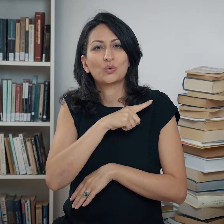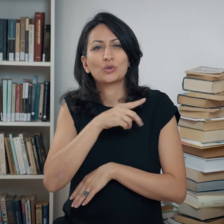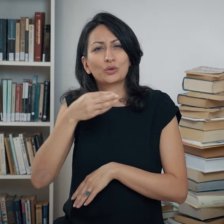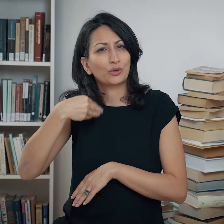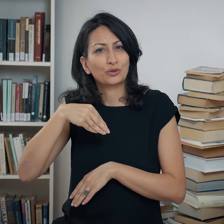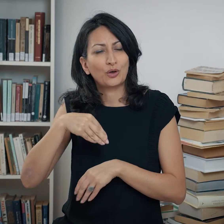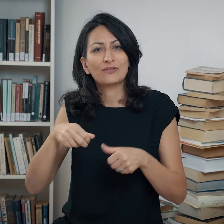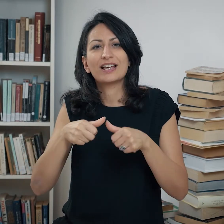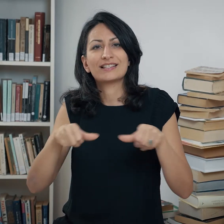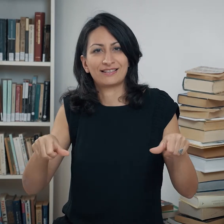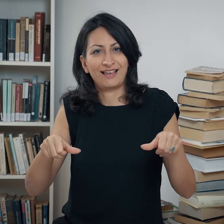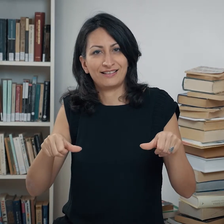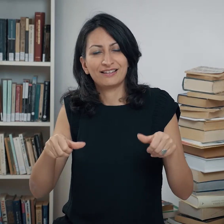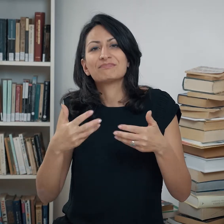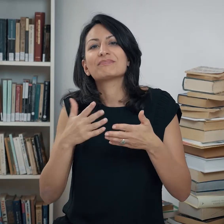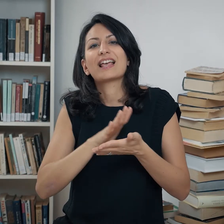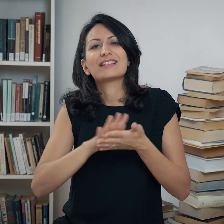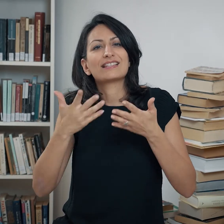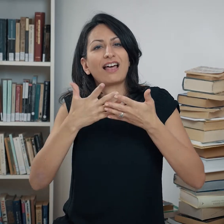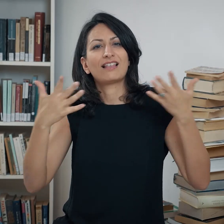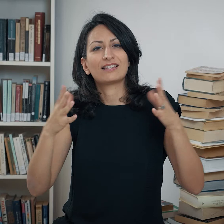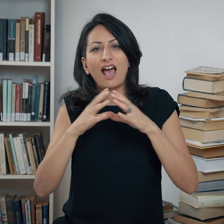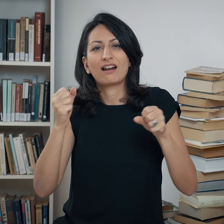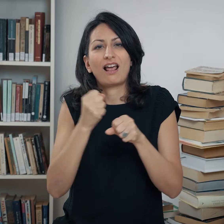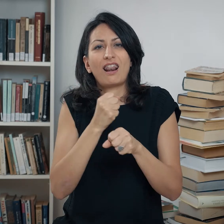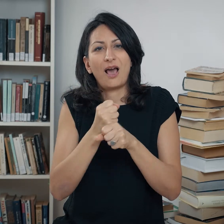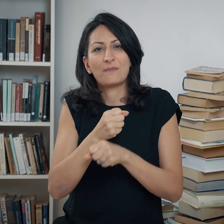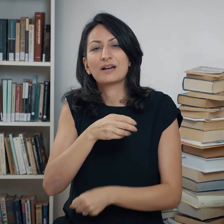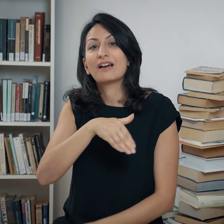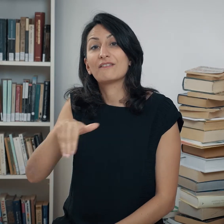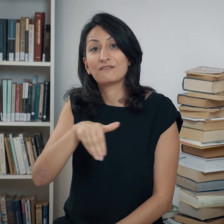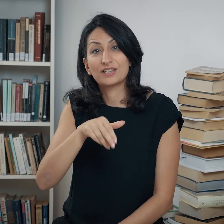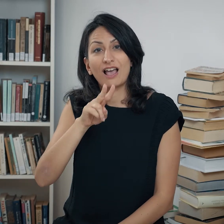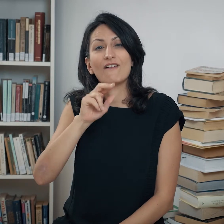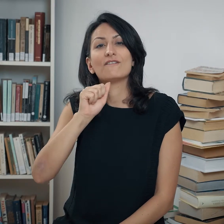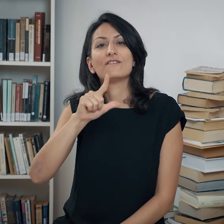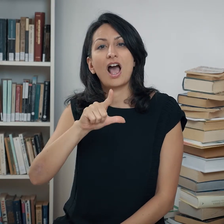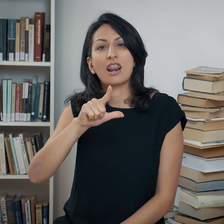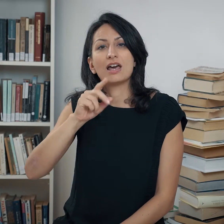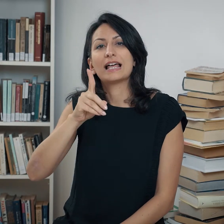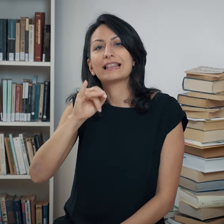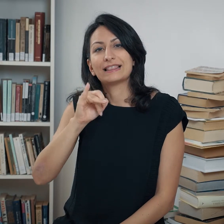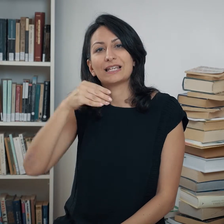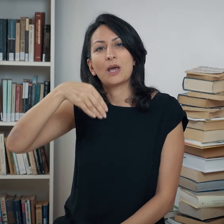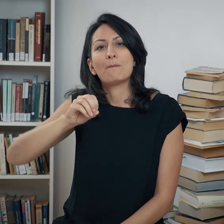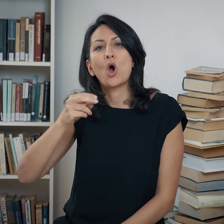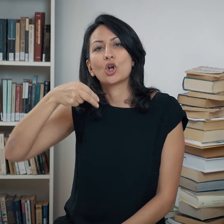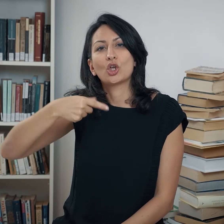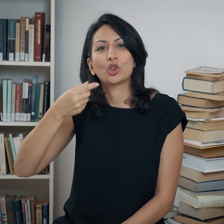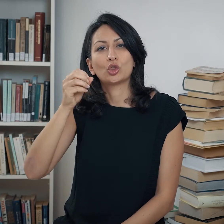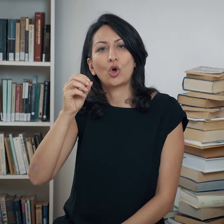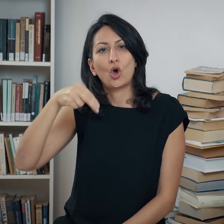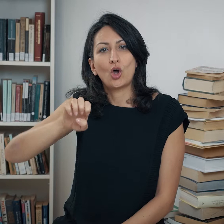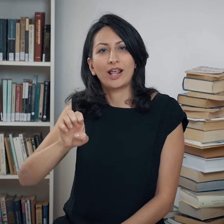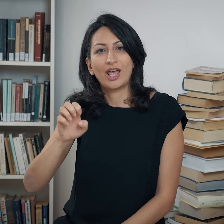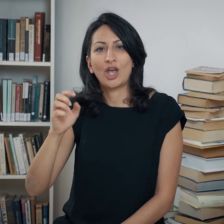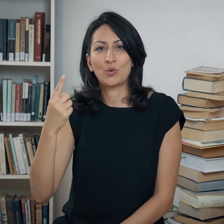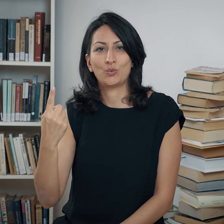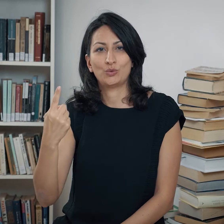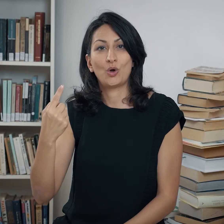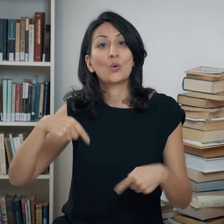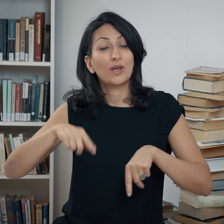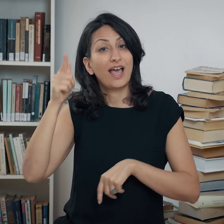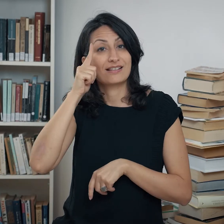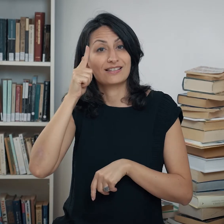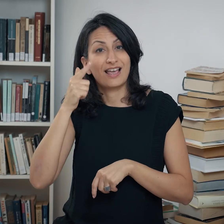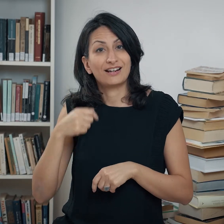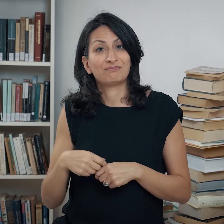e si svolgerà presso la sede del Santa Chiara Lab in via Val di Montone 1 a Siena.